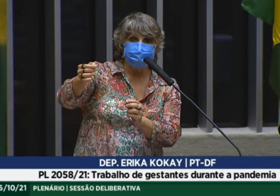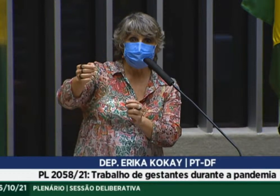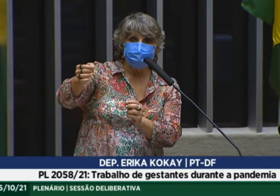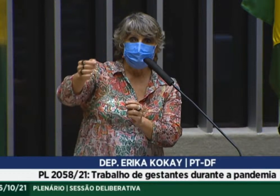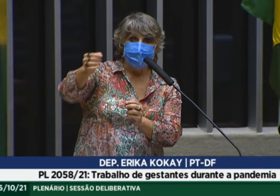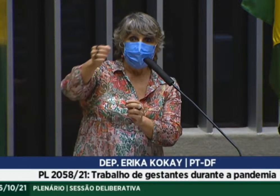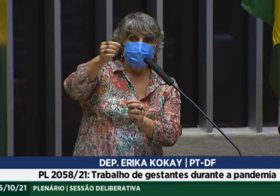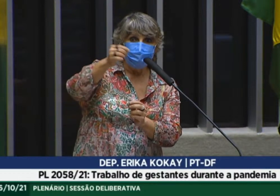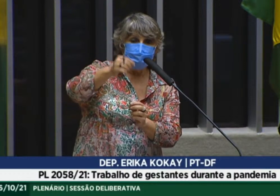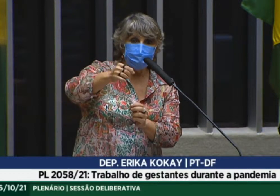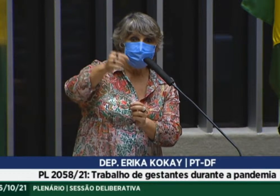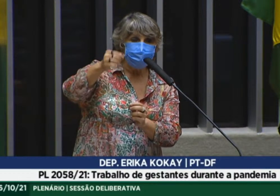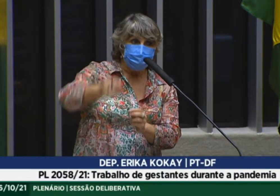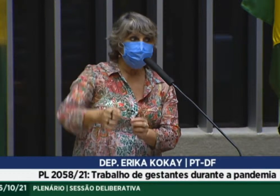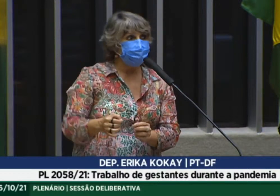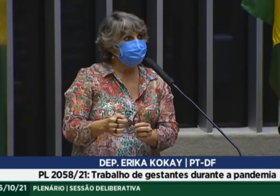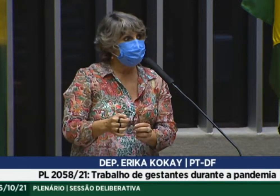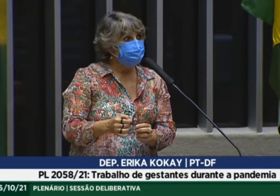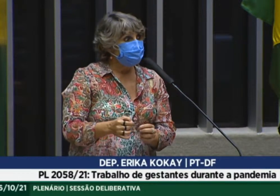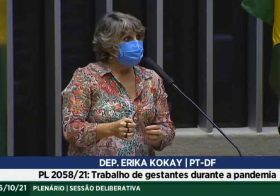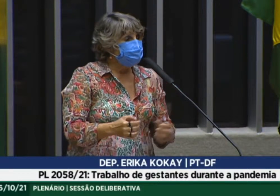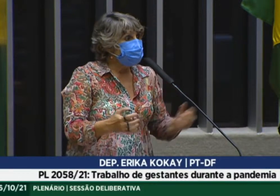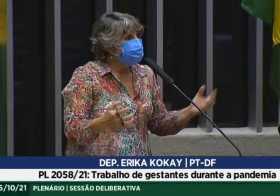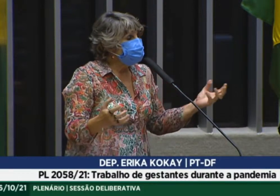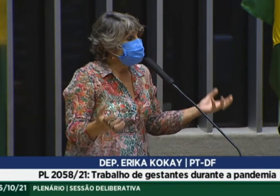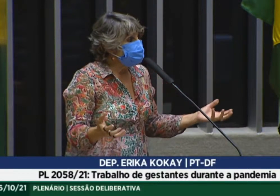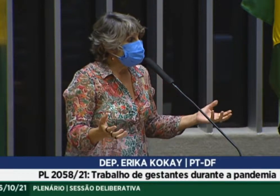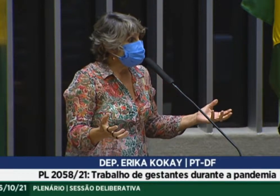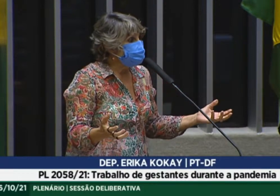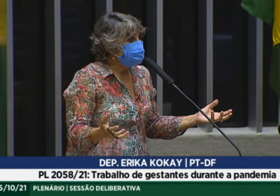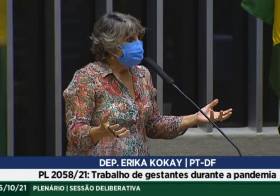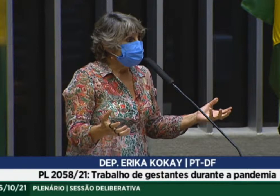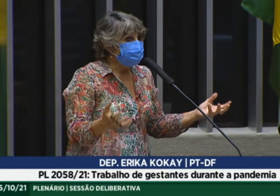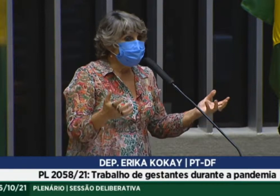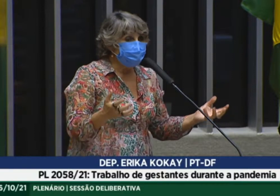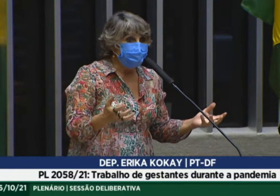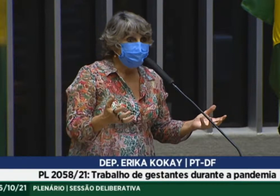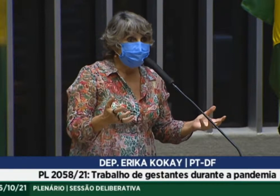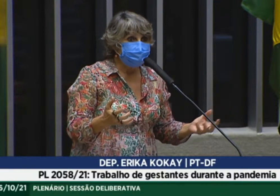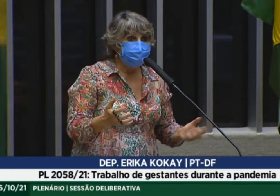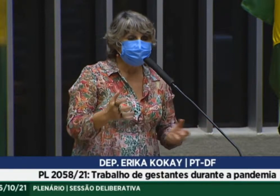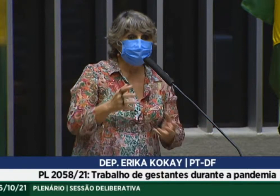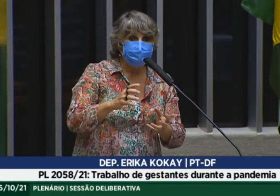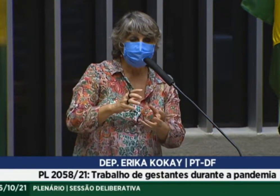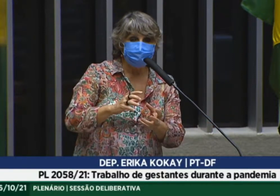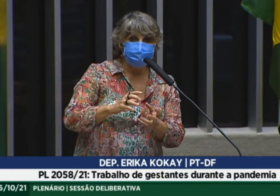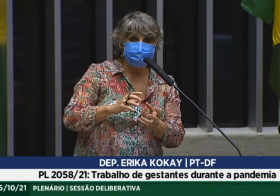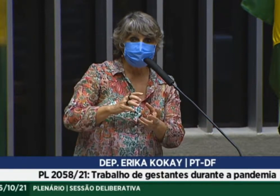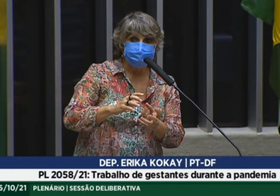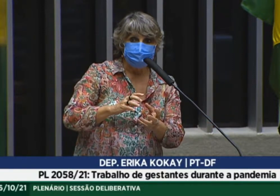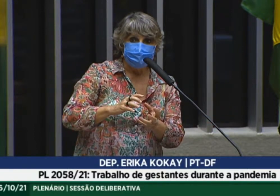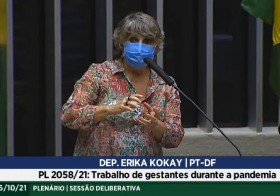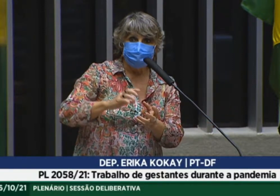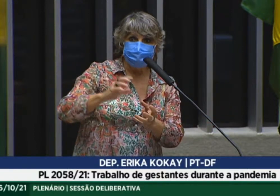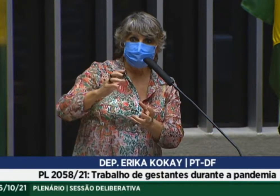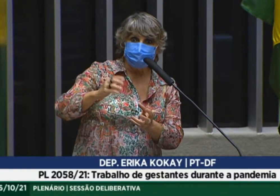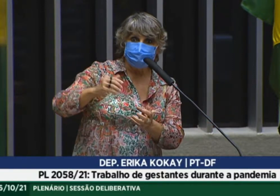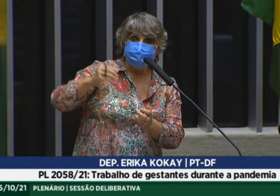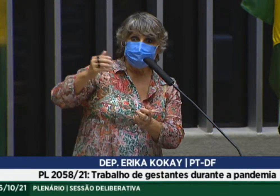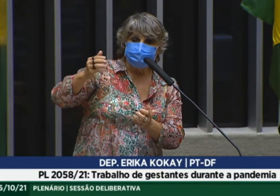POSSIBILITAM QUE ELAS SE VUN RABILI ZA COM RELAÇÃO AO PRÓPRIO VÍRUS, TANTO É QUE AS GRÁVIDAS NA MEDIDA EM QUE É POSSÍVEL, ELA SÃO